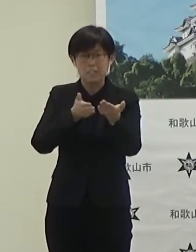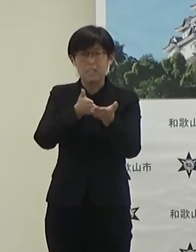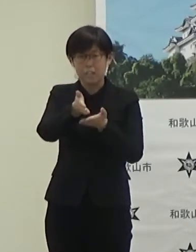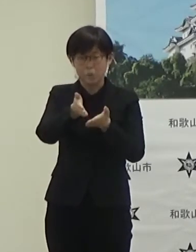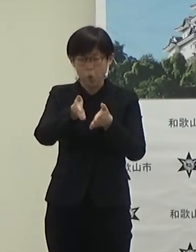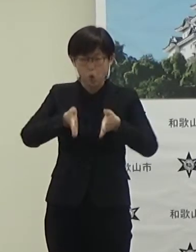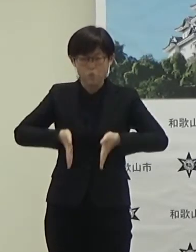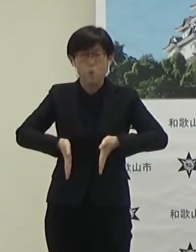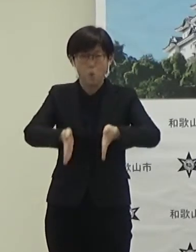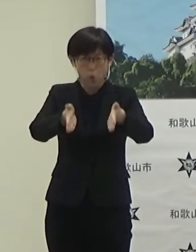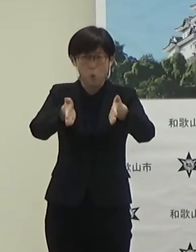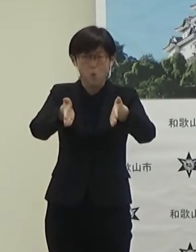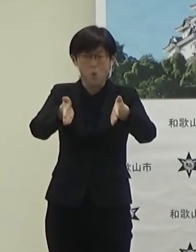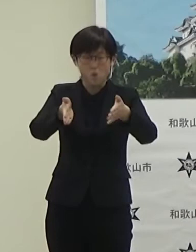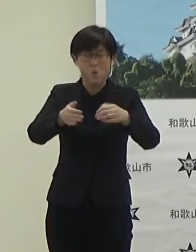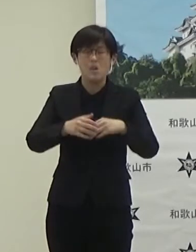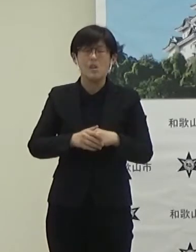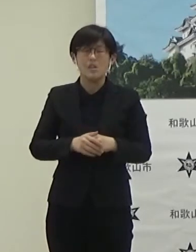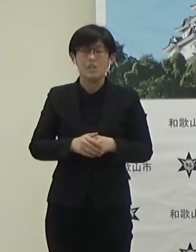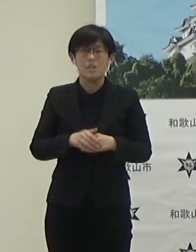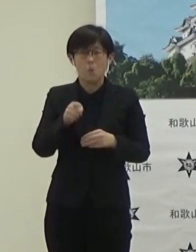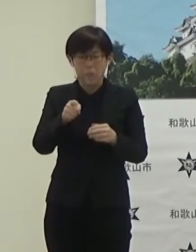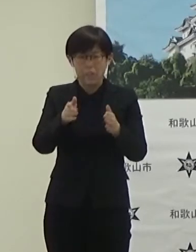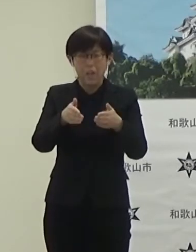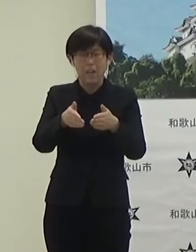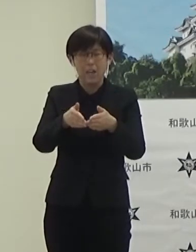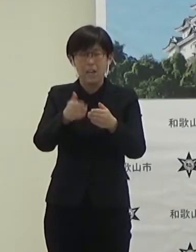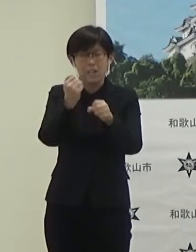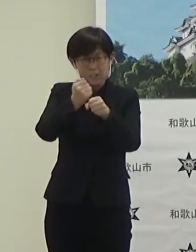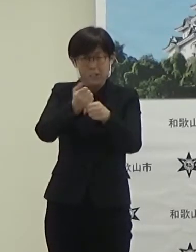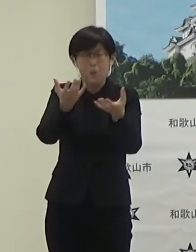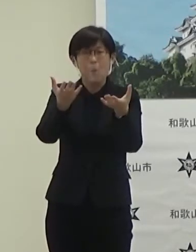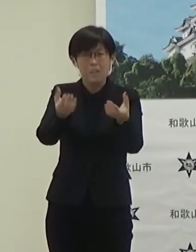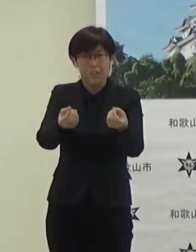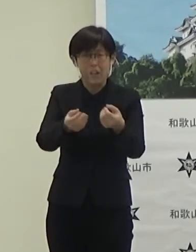これができれば例えば、和歌山港付近の